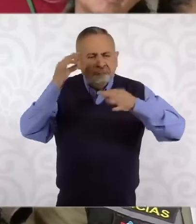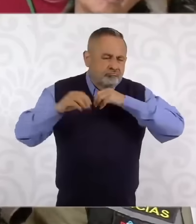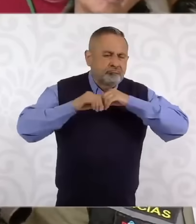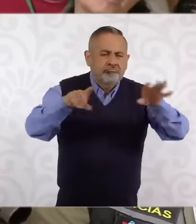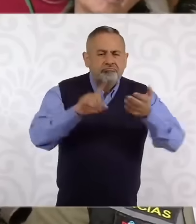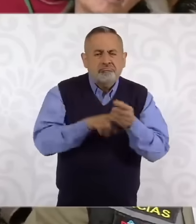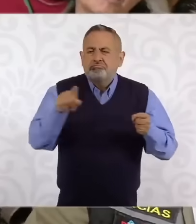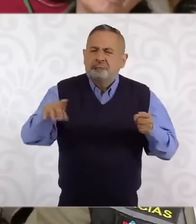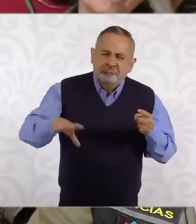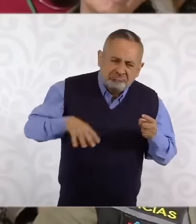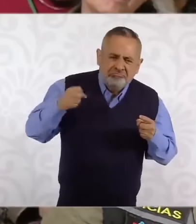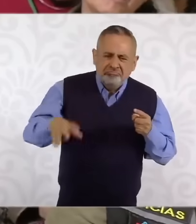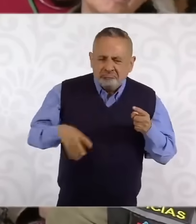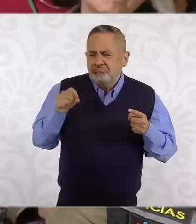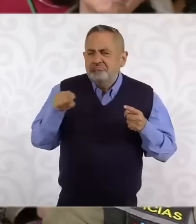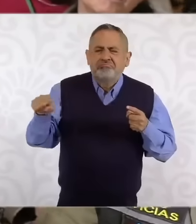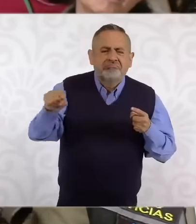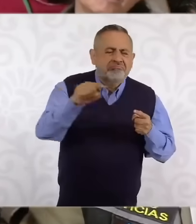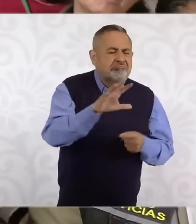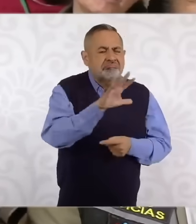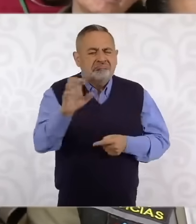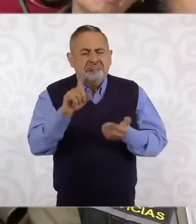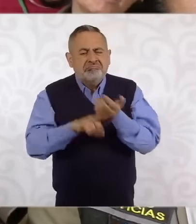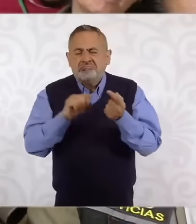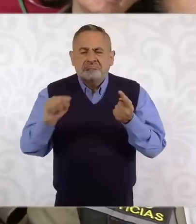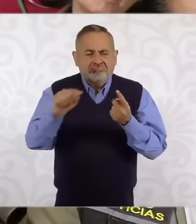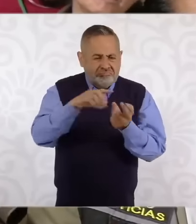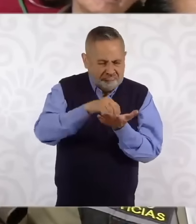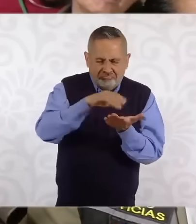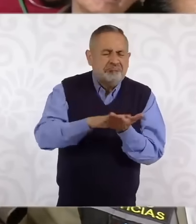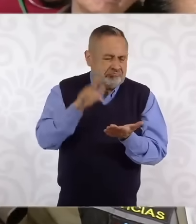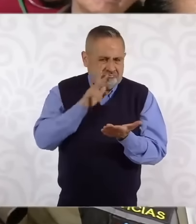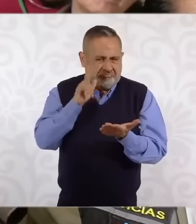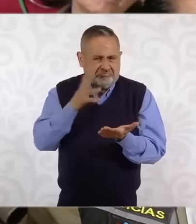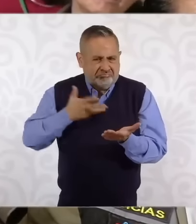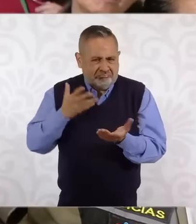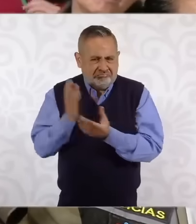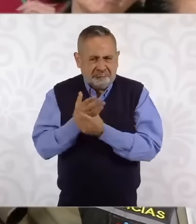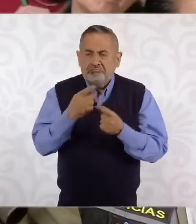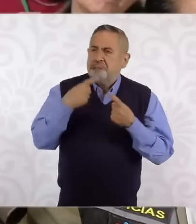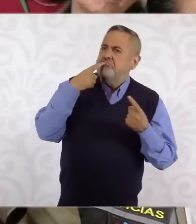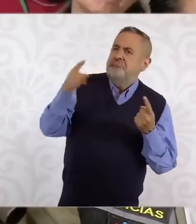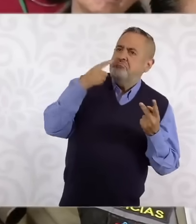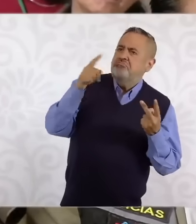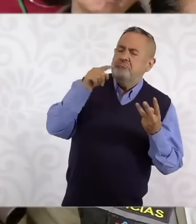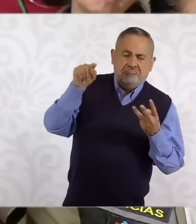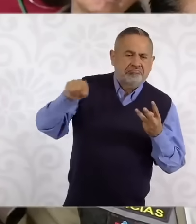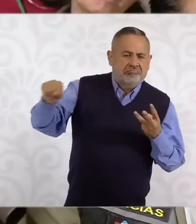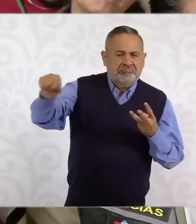abusos y acosos y más de 500 casos que están este en el que están denunciados de elementos mujeres